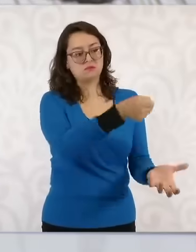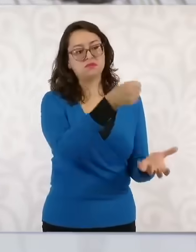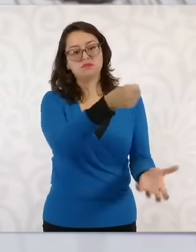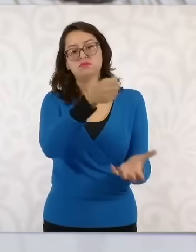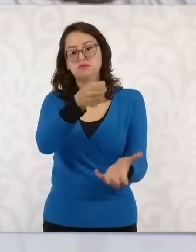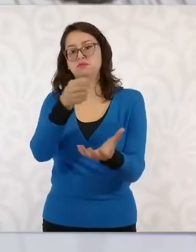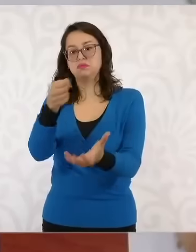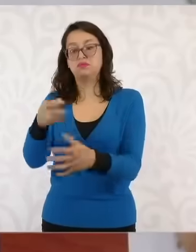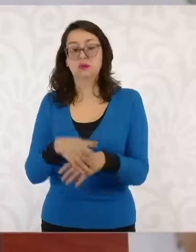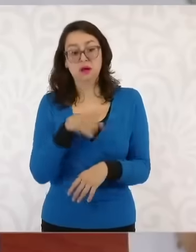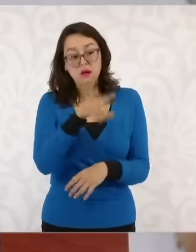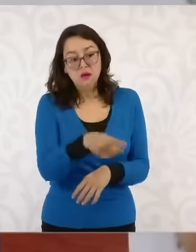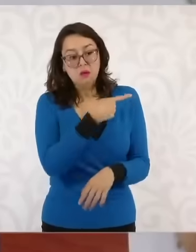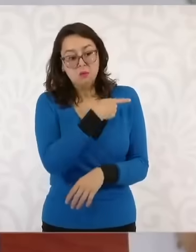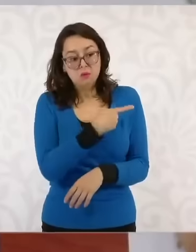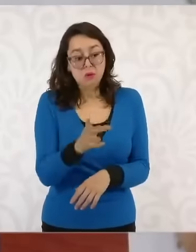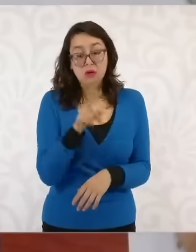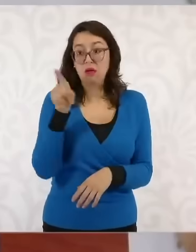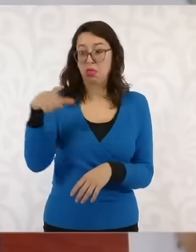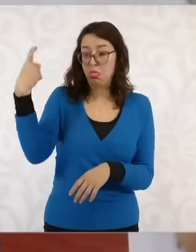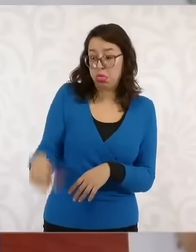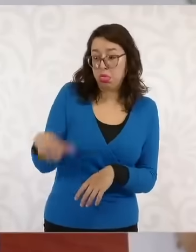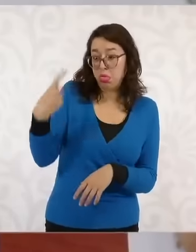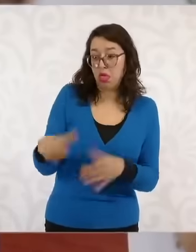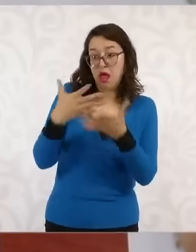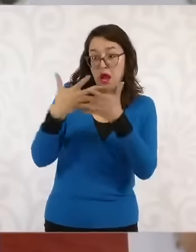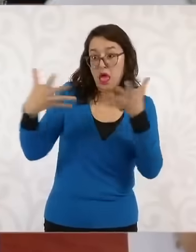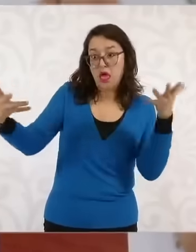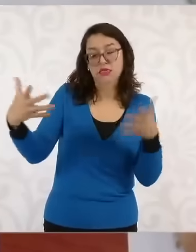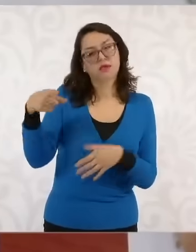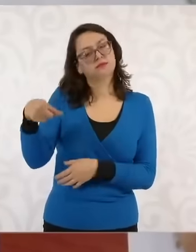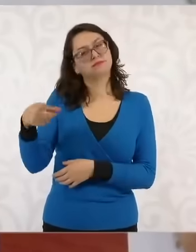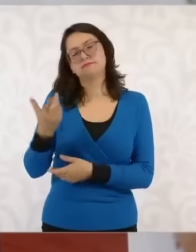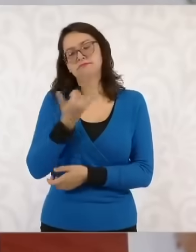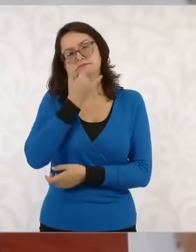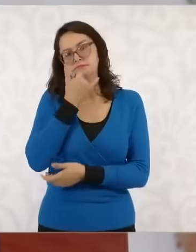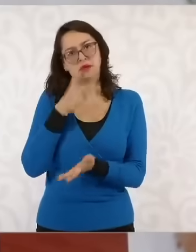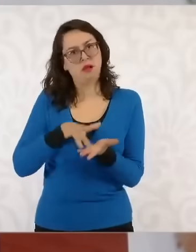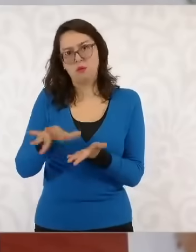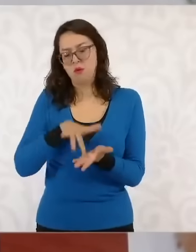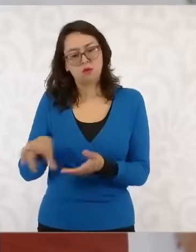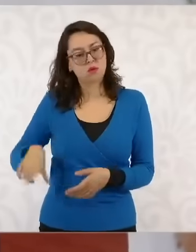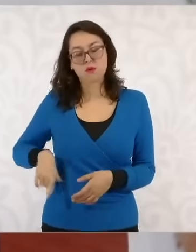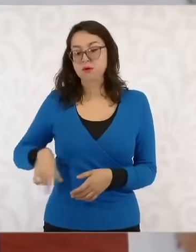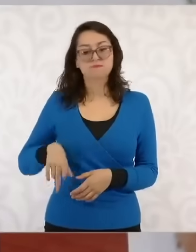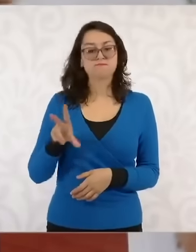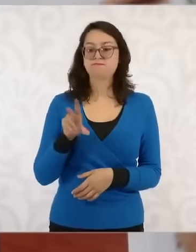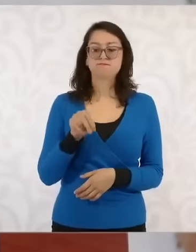productores, los grandes eh productores que antes se veían beneficiados con los programas, esos ya